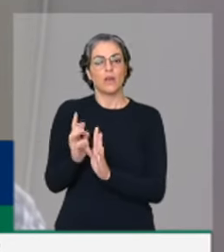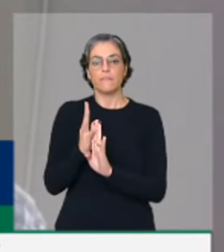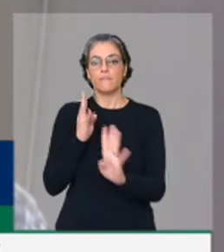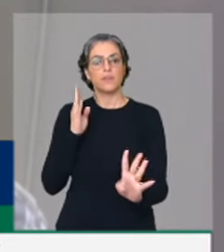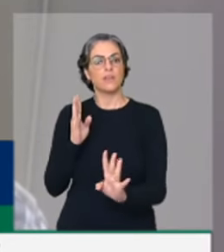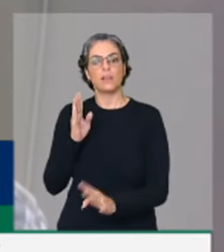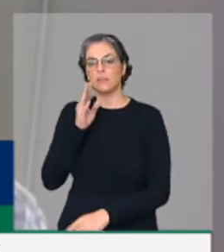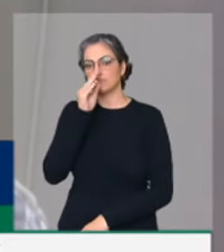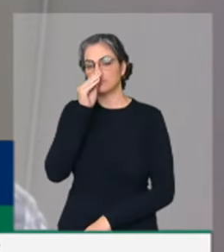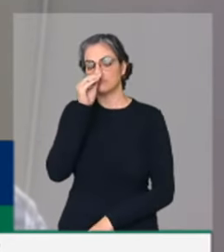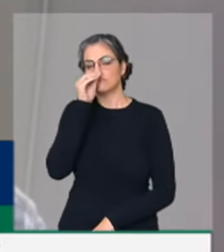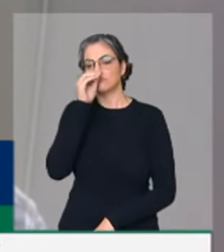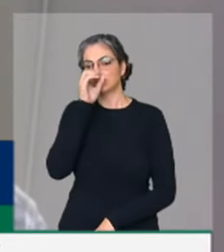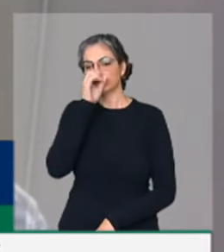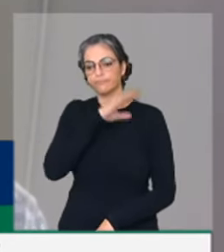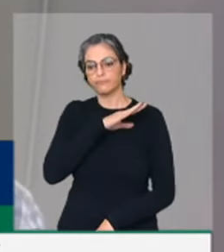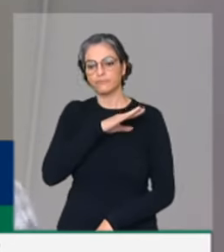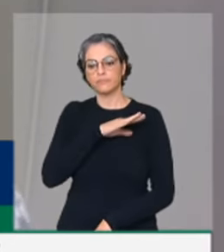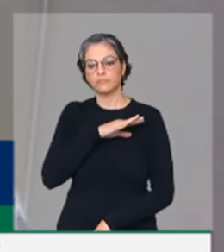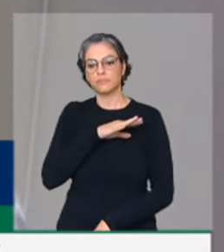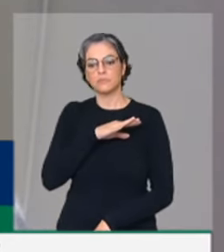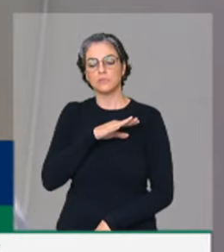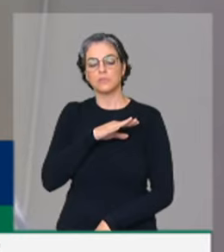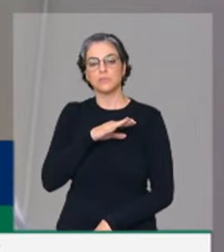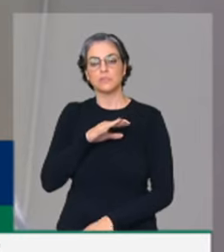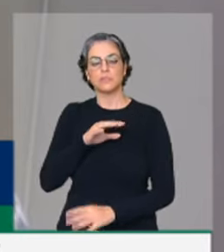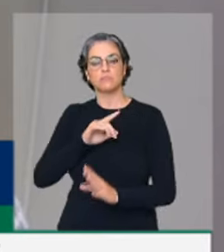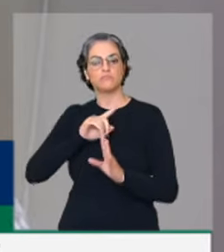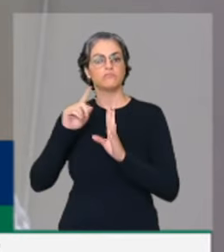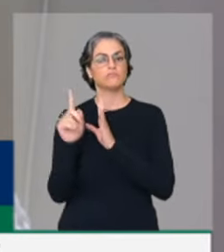EMPRESAS DO RAMO DE TRANSPORTE E EMPRESAS.... TAMBÉM DO RAMO DE METALURGIA AQUI DE MINAS